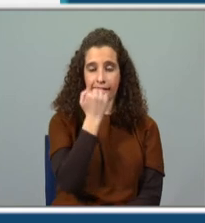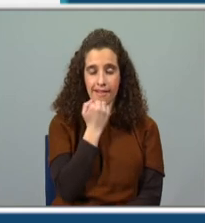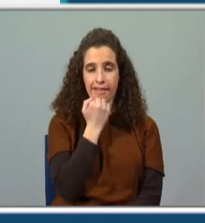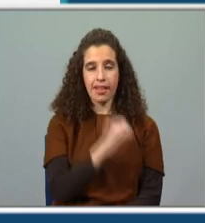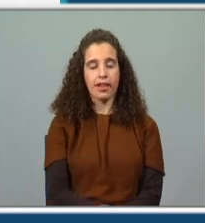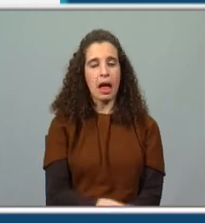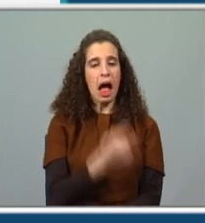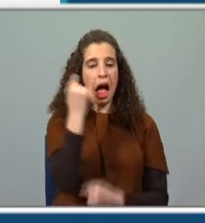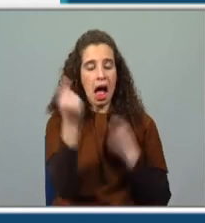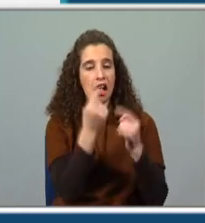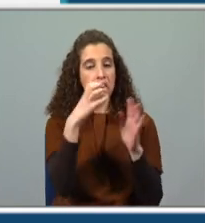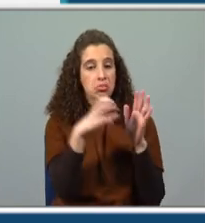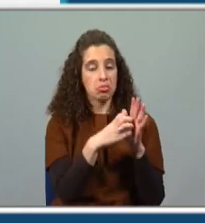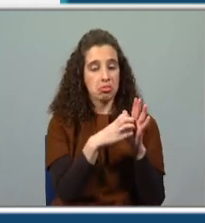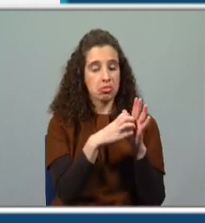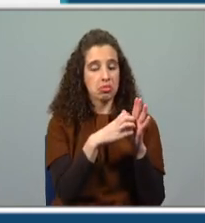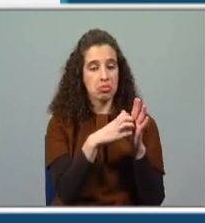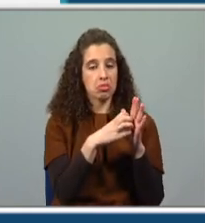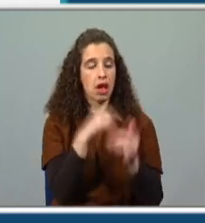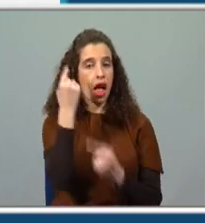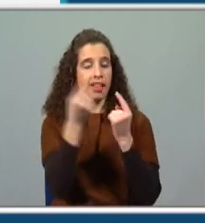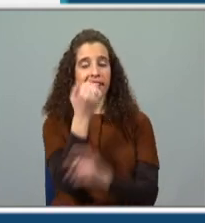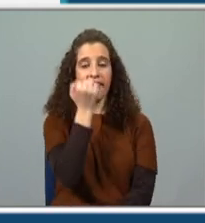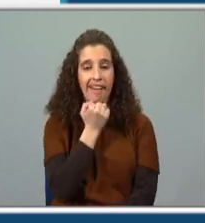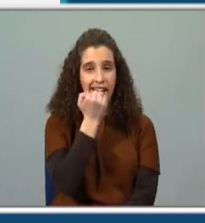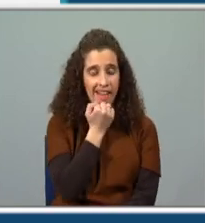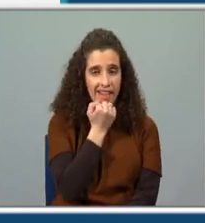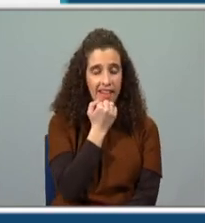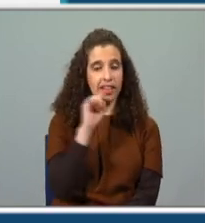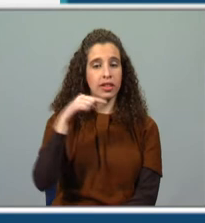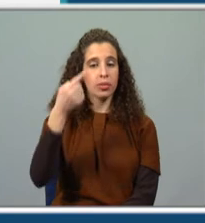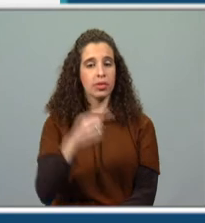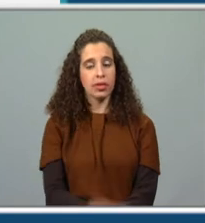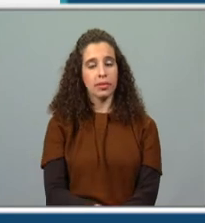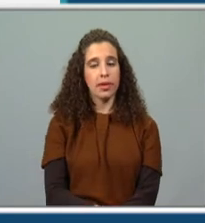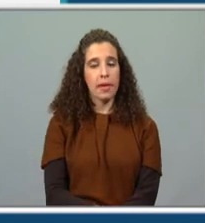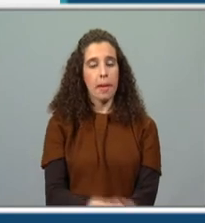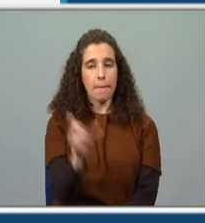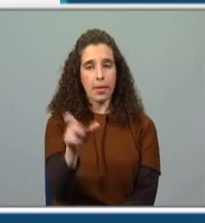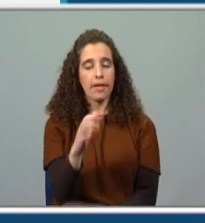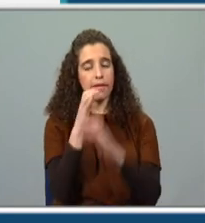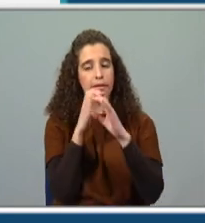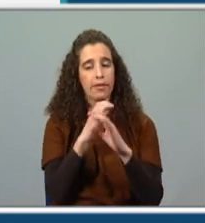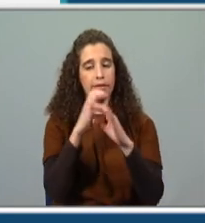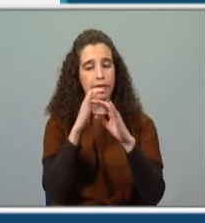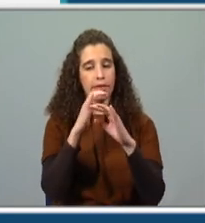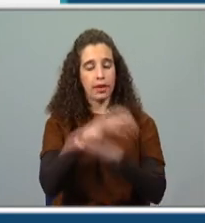temos ali alguma imagem alguém a rir e por fim temos a palavra flauta 我們有一些圖像，有人在笑，終於我們有了長笛這個詞